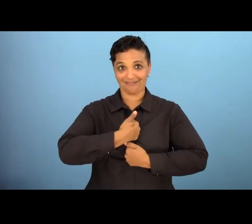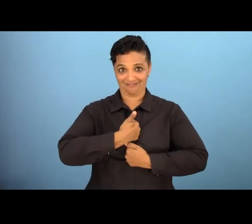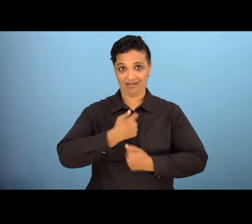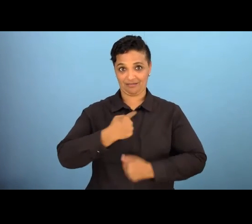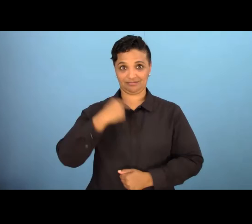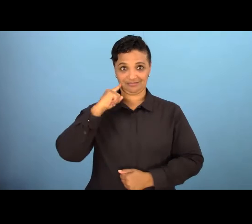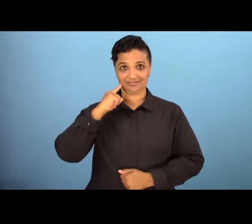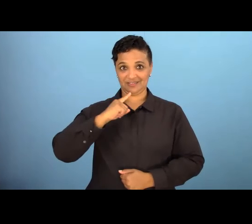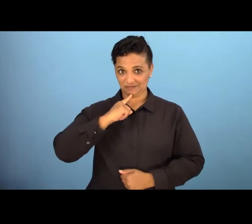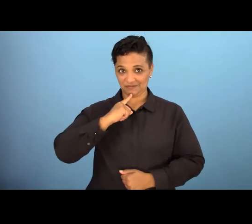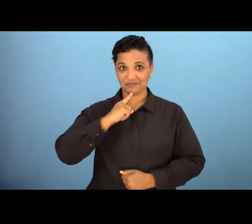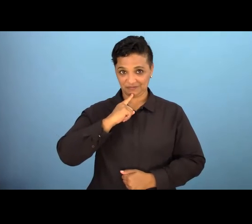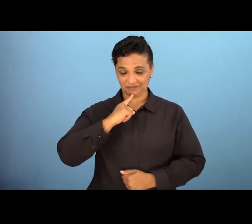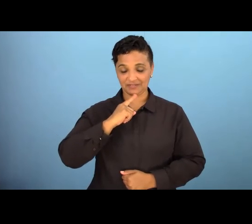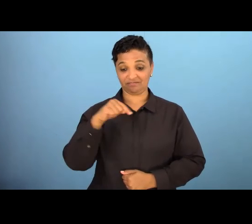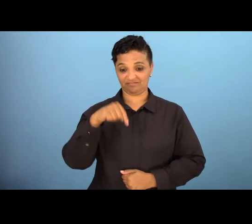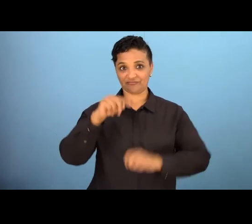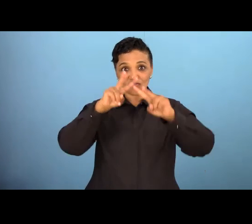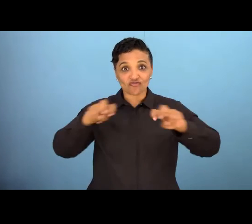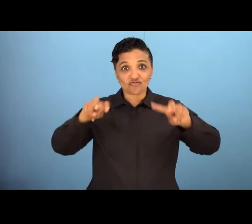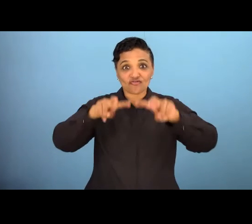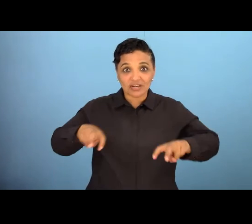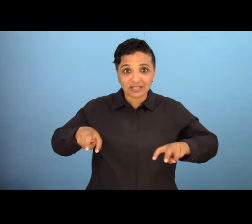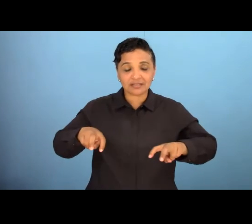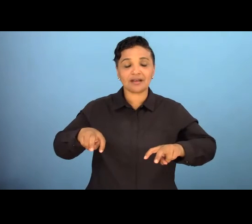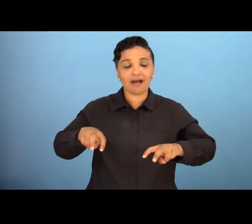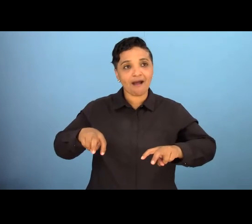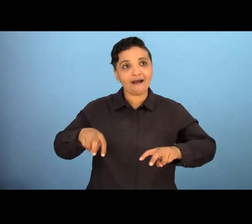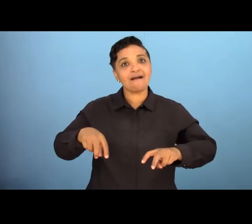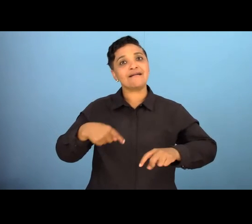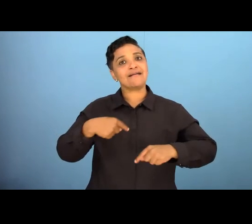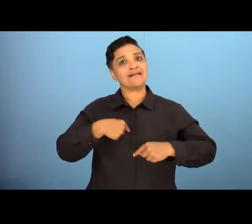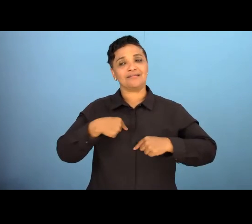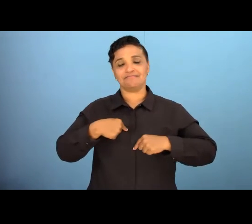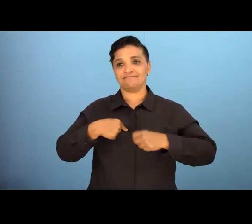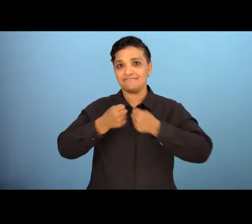discapacidades, ya que yo también soy discapacitado.